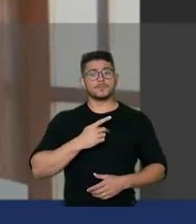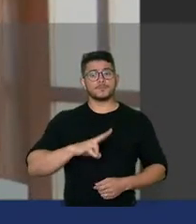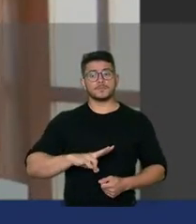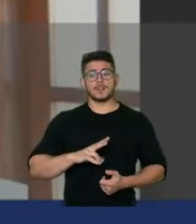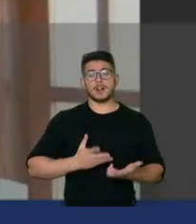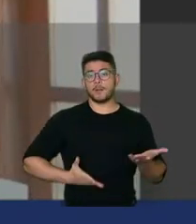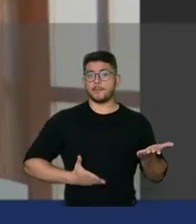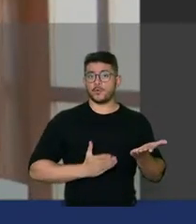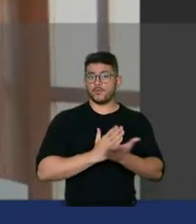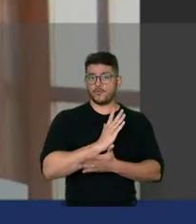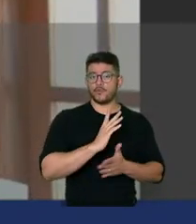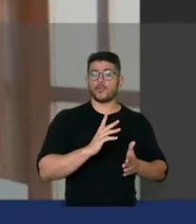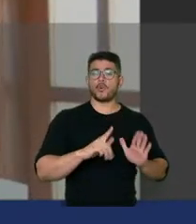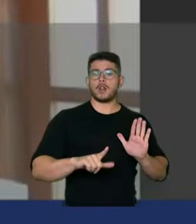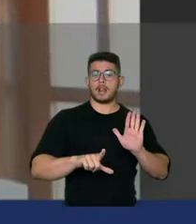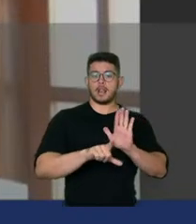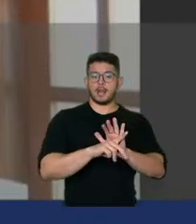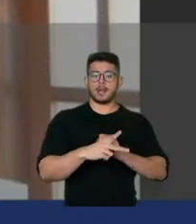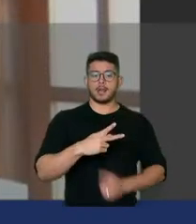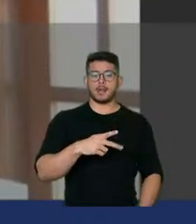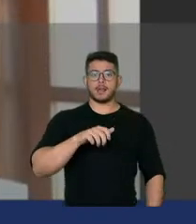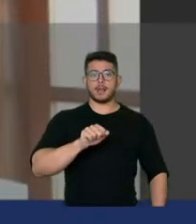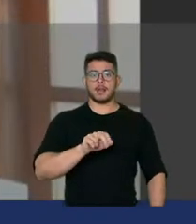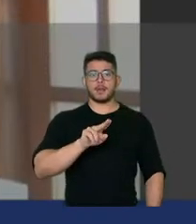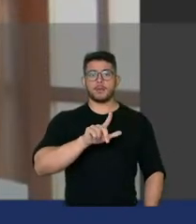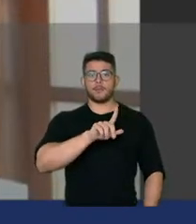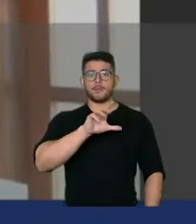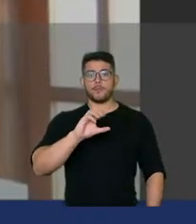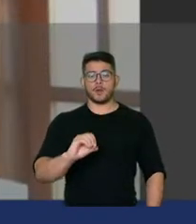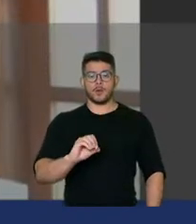NO PARLAMENTO BRASILEIRO. PORQUE ACABAMOS DE APROVAR A LEI PAULO GUSTAVO E AGORA ESTAMOS EM DEBATE PARA